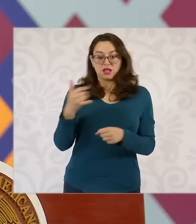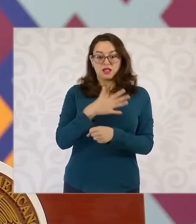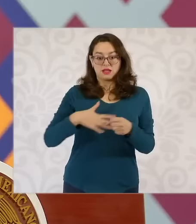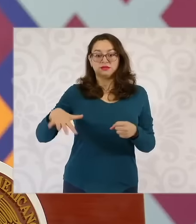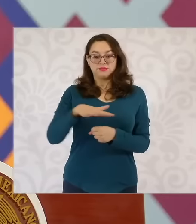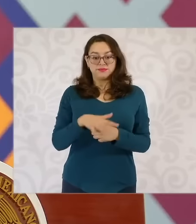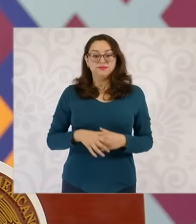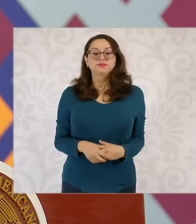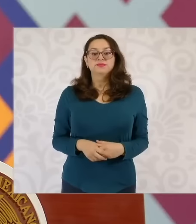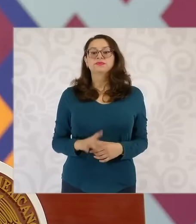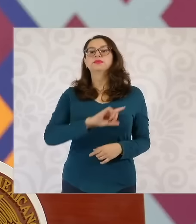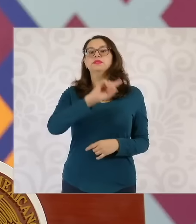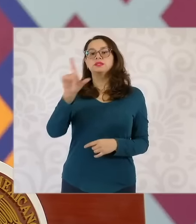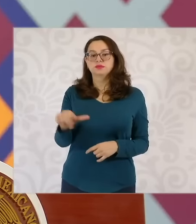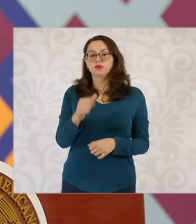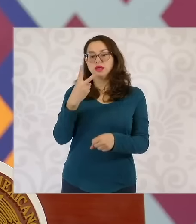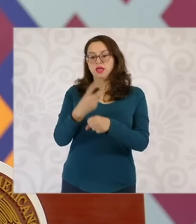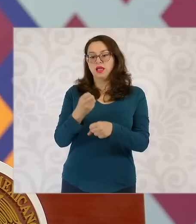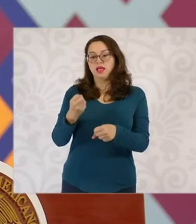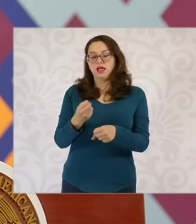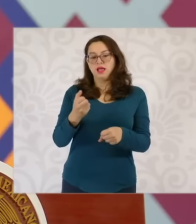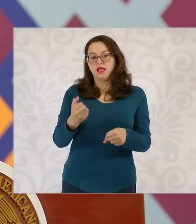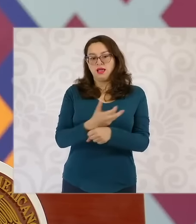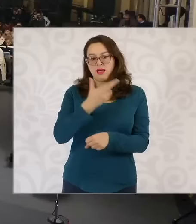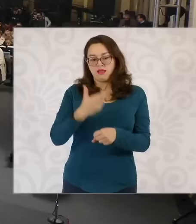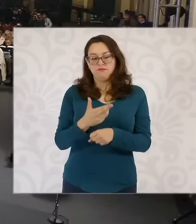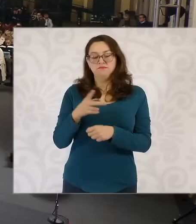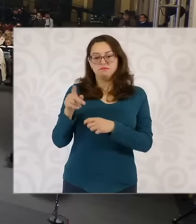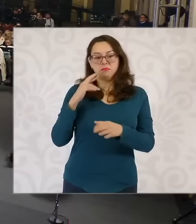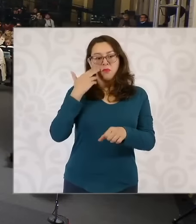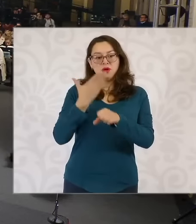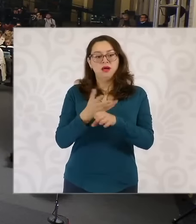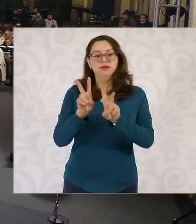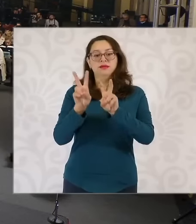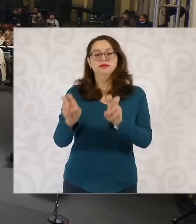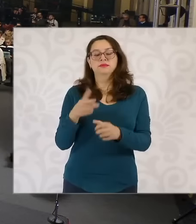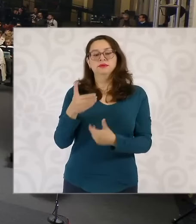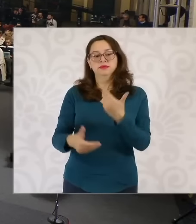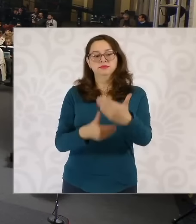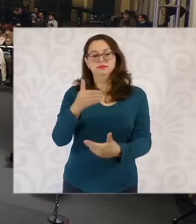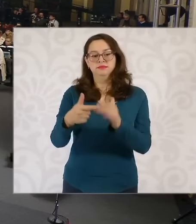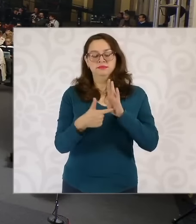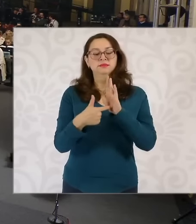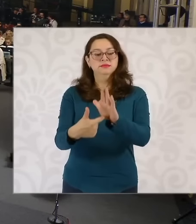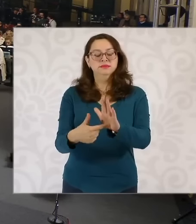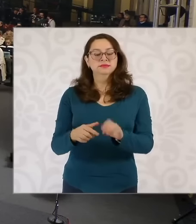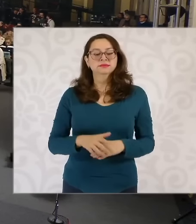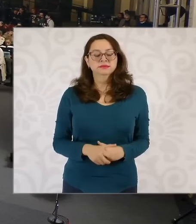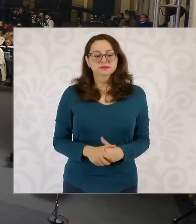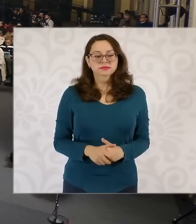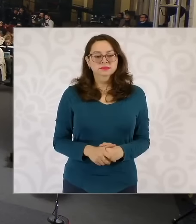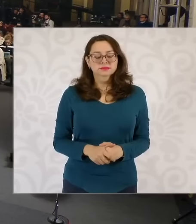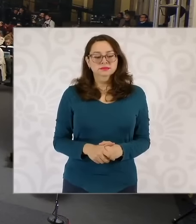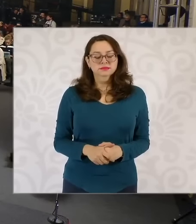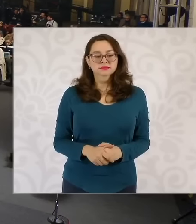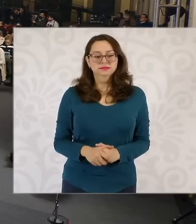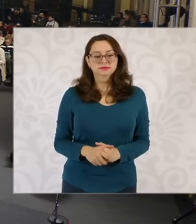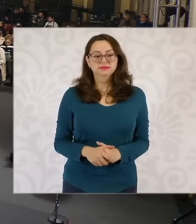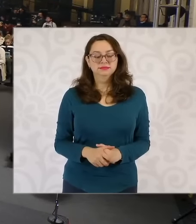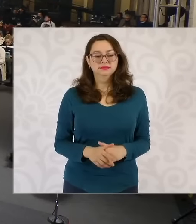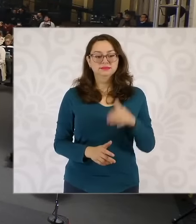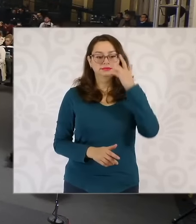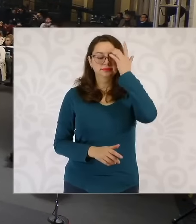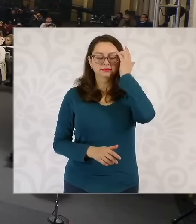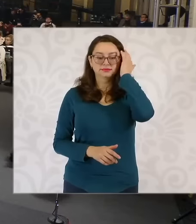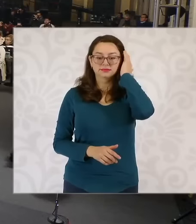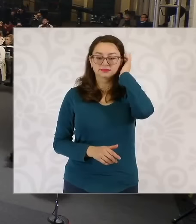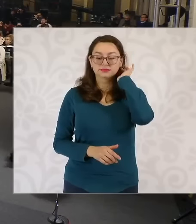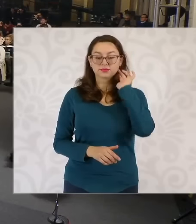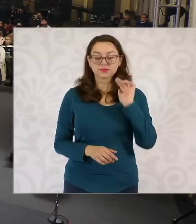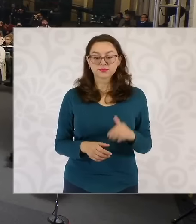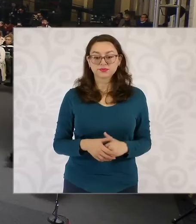Juan Carlos Veramijares va a explicar el detalle del de los avances gracias gracias